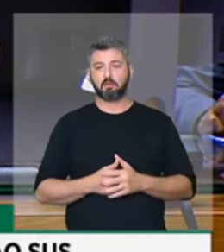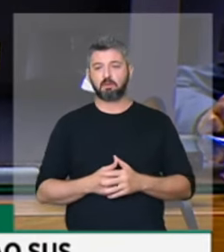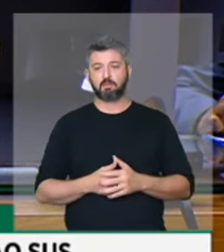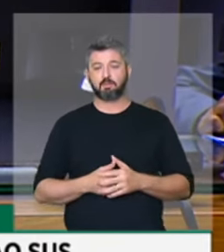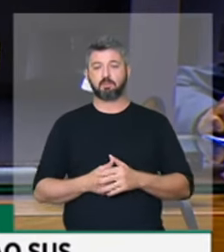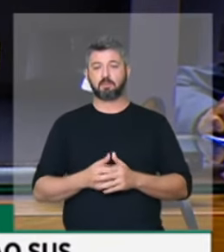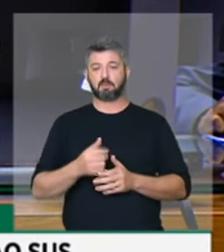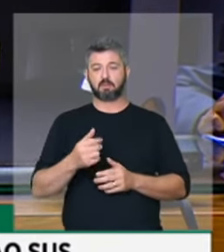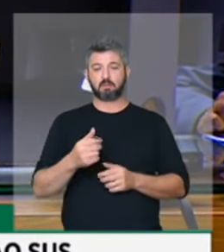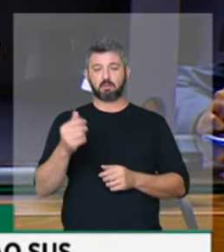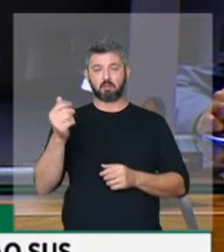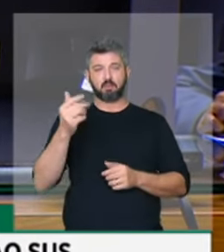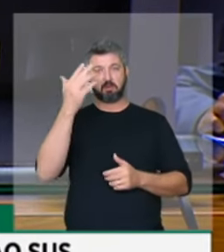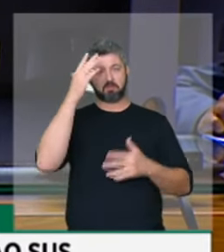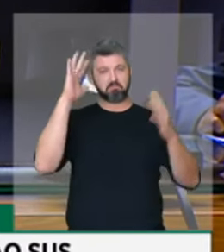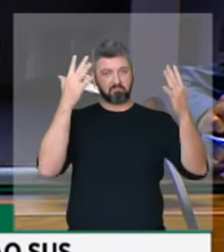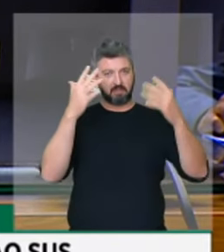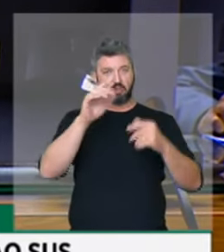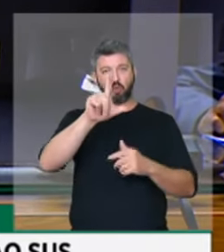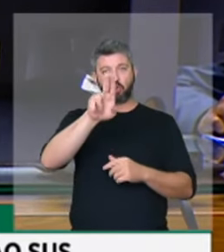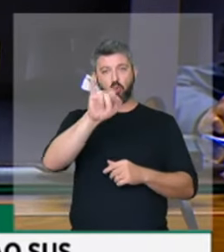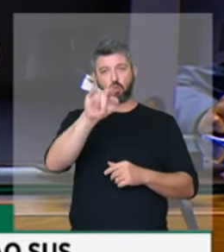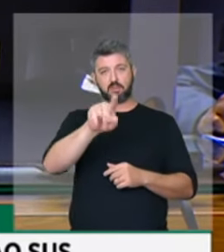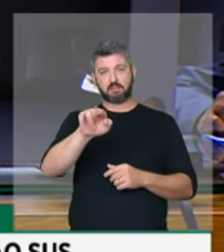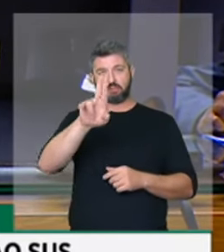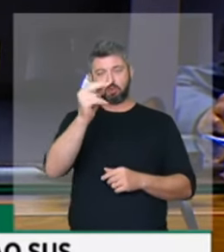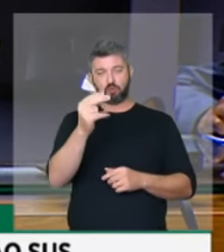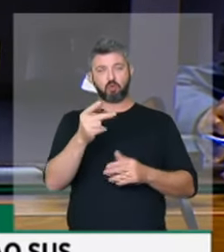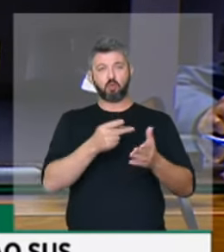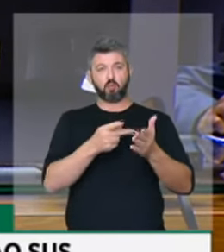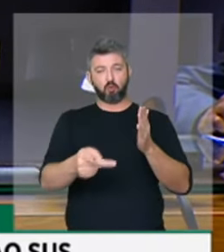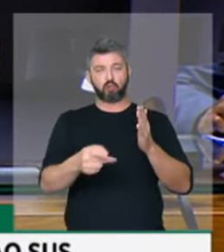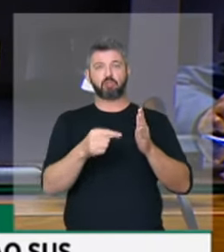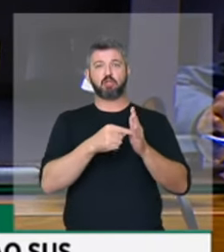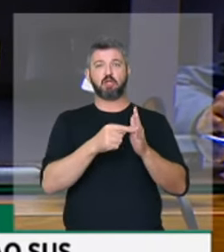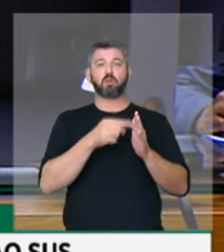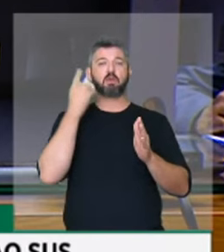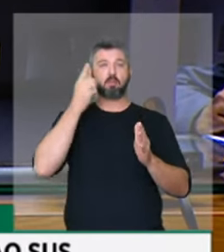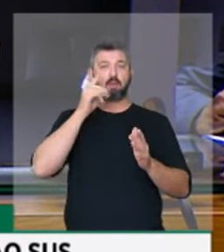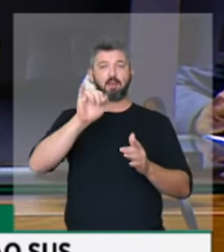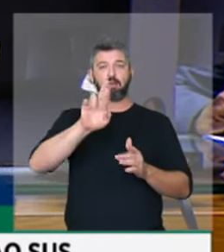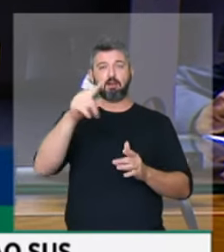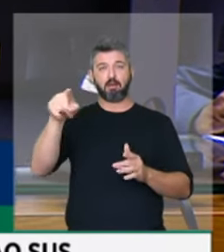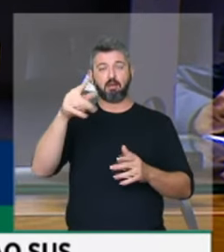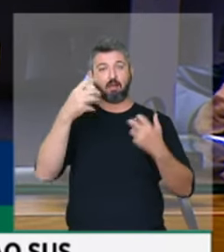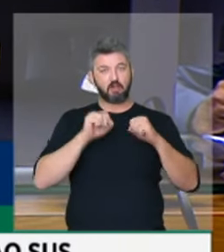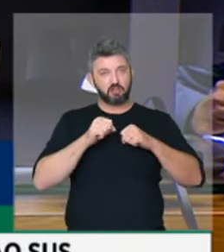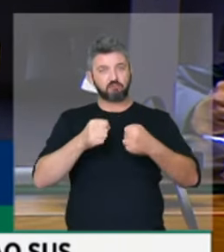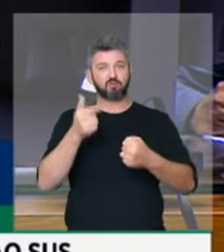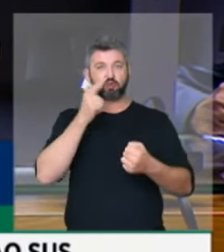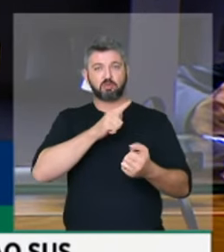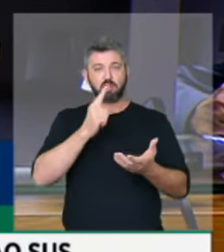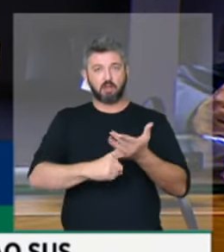LUIZINHO PELA INICIATIVA DO PROJETO, PARABENIZAR O DEPUTADO HIRAN PELO ESFORÇO DE CONSTITUIÇÃO DO ACORDO, A CAPACIDADE DE DIÁLOGO DESSA CASA E ACIMA DE TUDO A